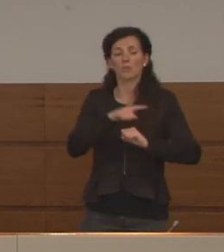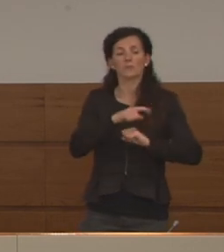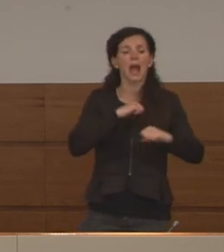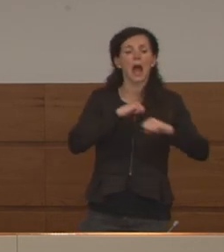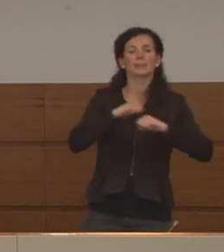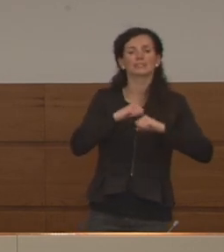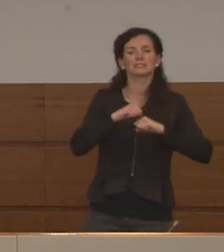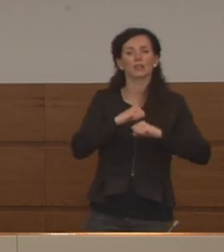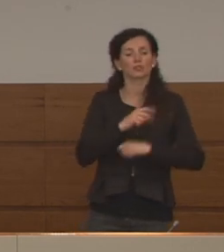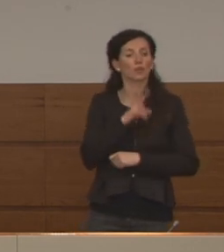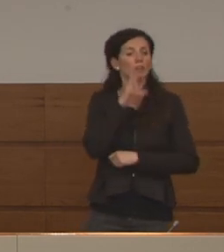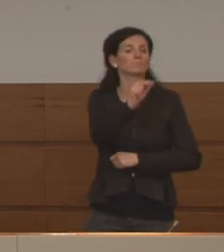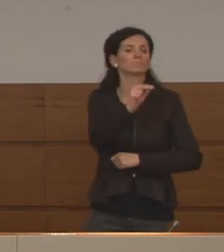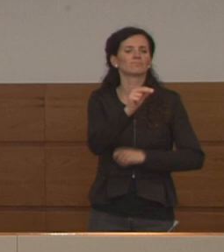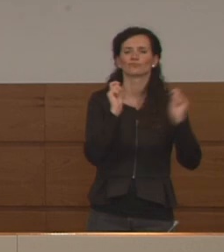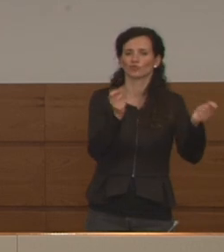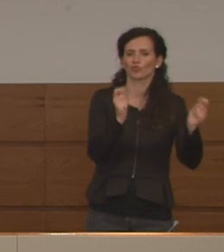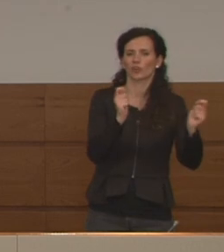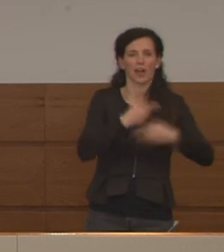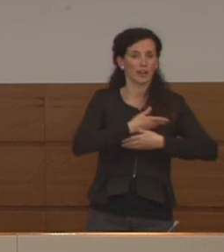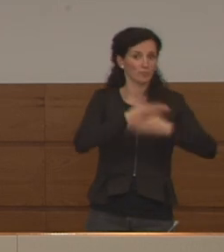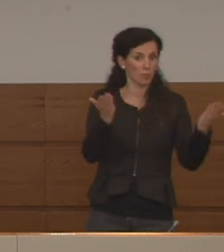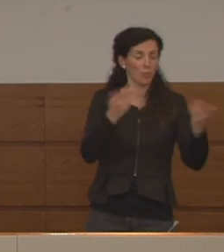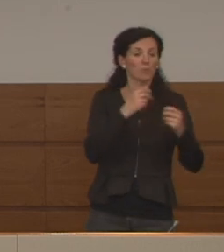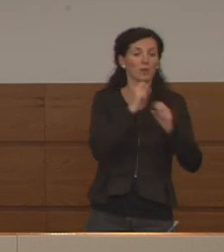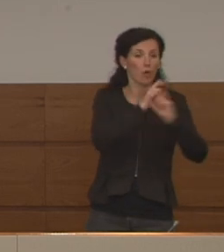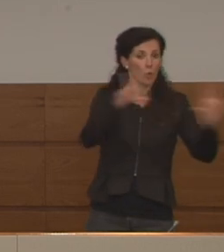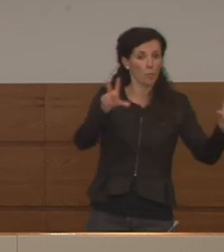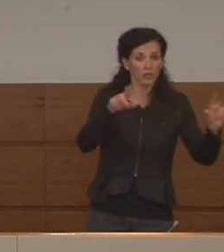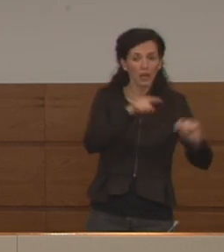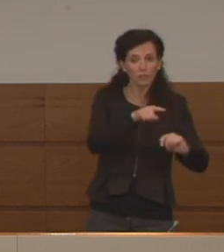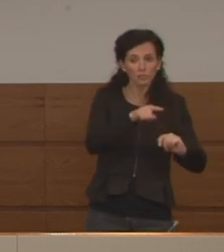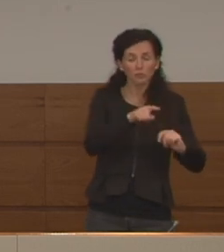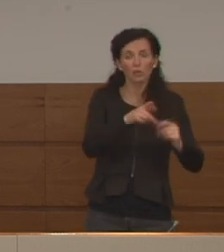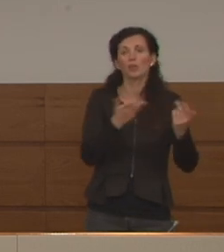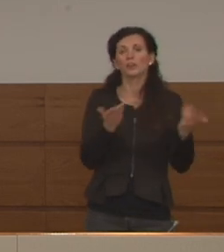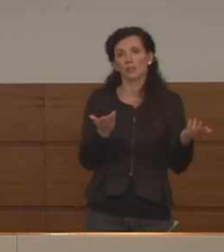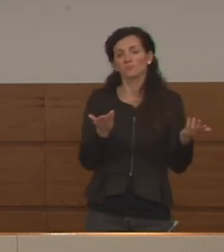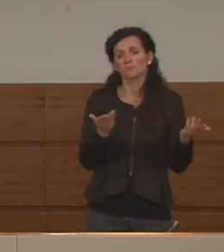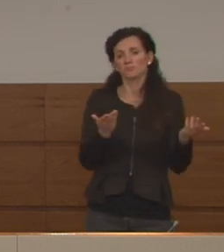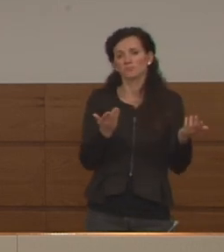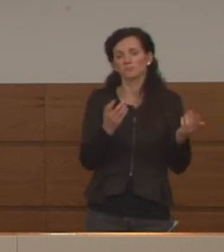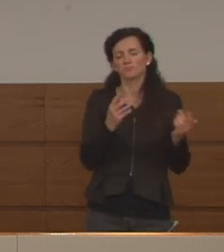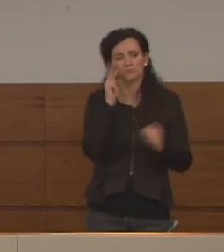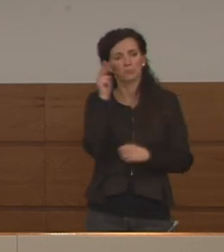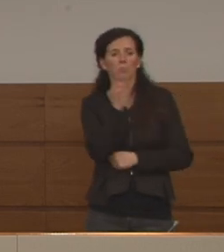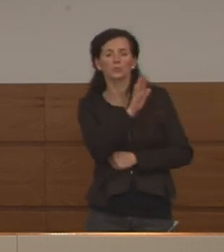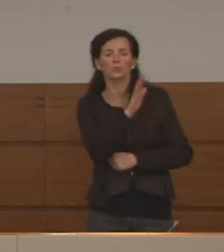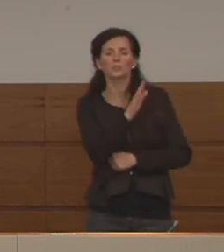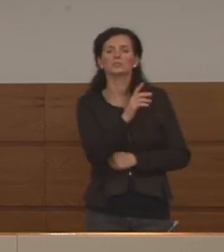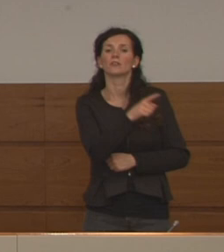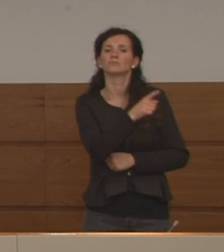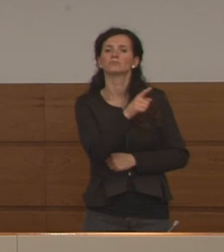stampa o può in qualche modo richiedere per quanto riguarda ispezioni o